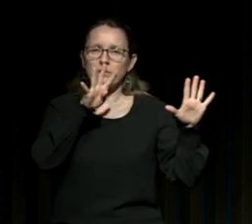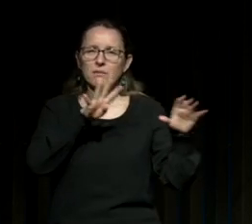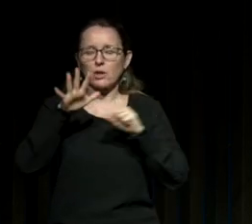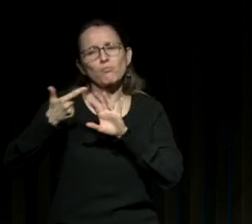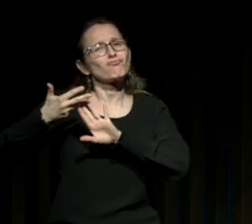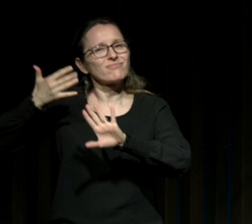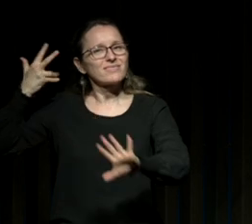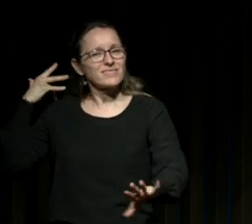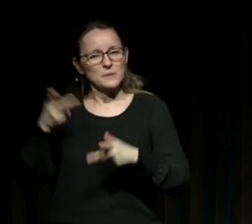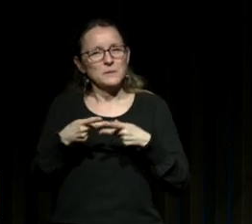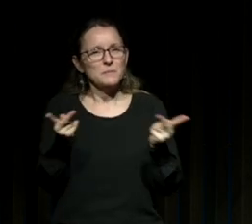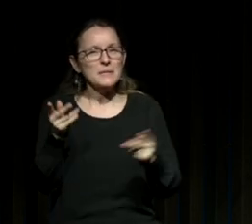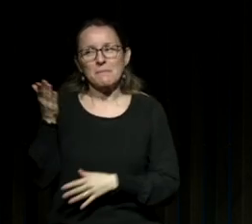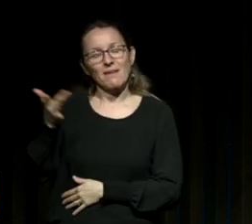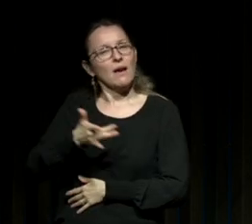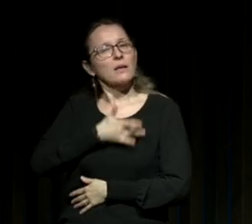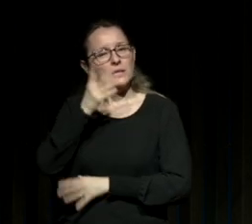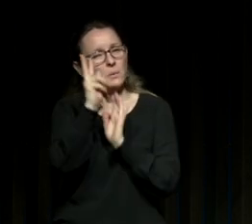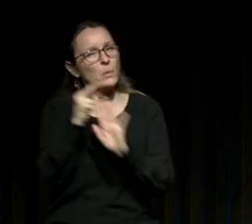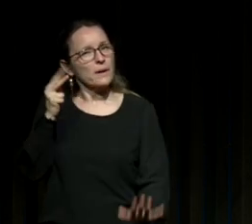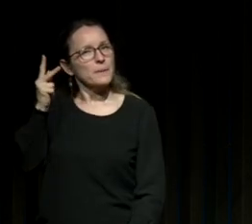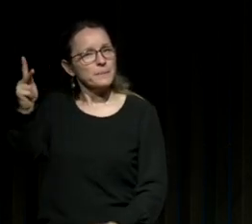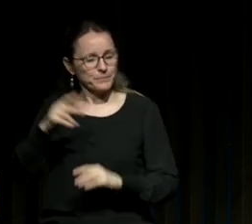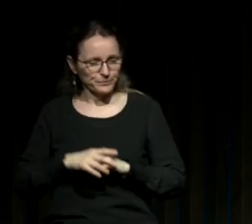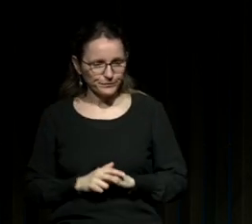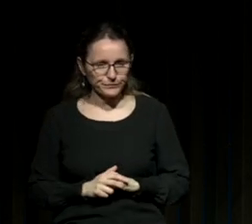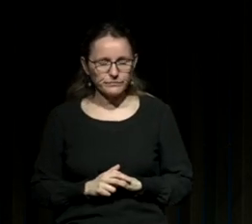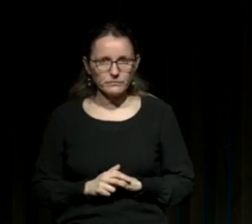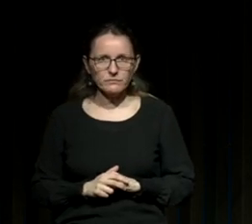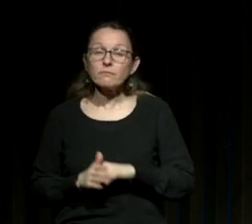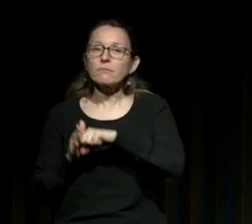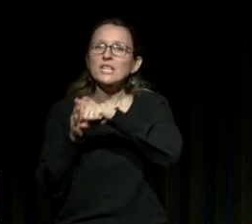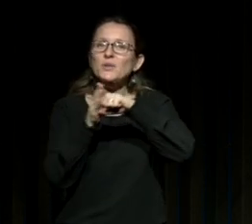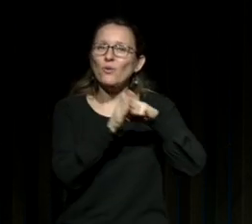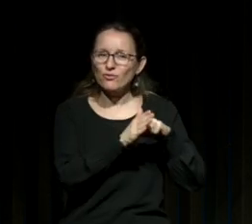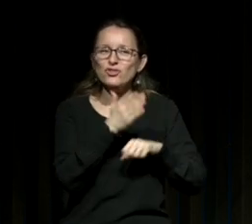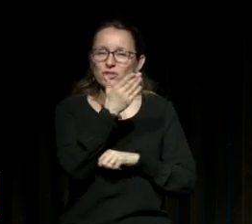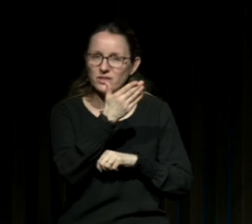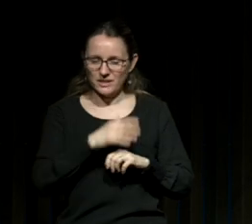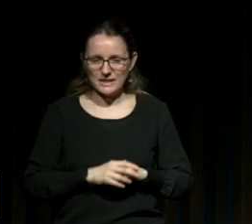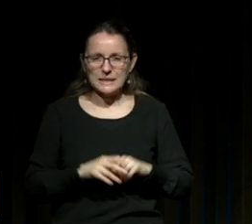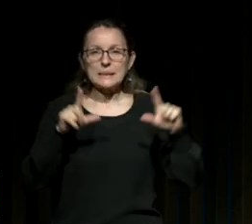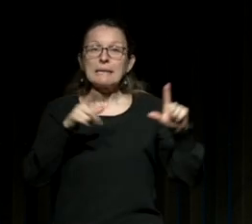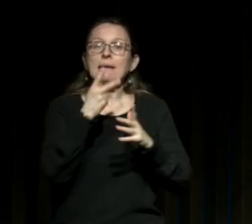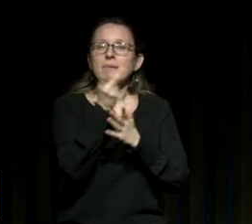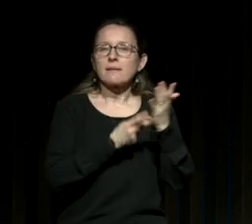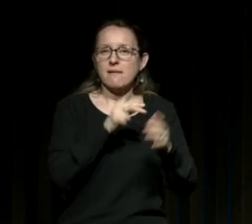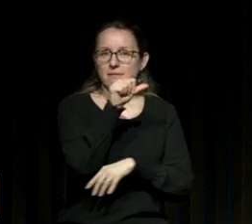un petit peu décalé sur la partie gauche là du de la diapositive le graff à on nous montre